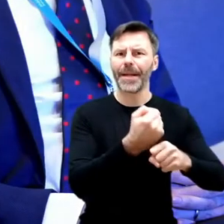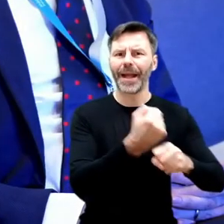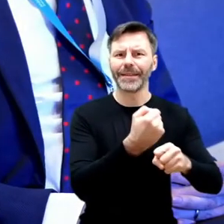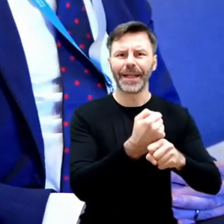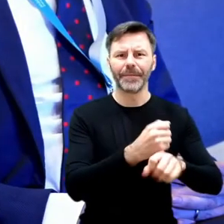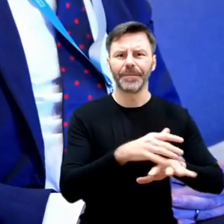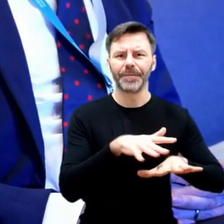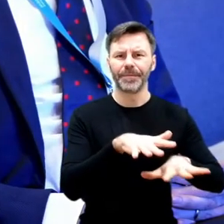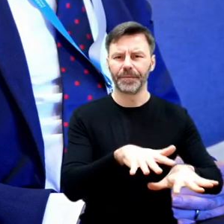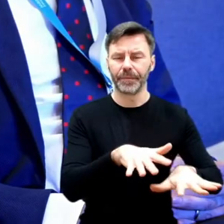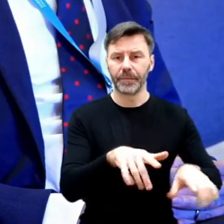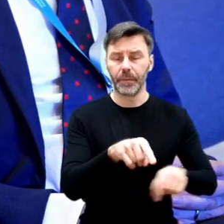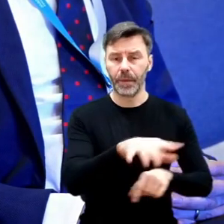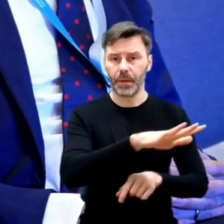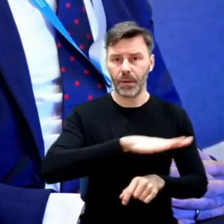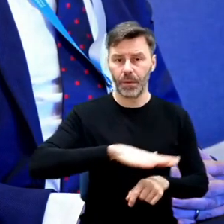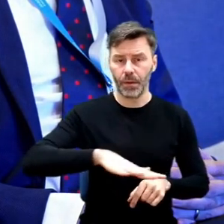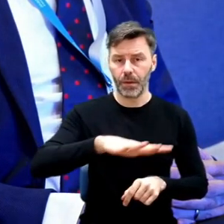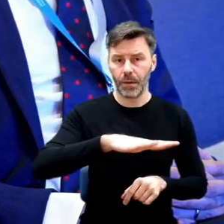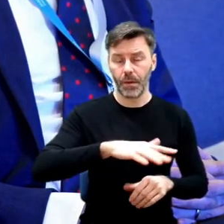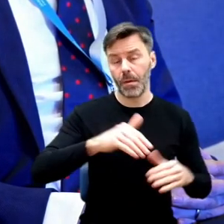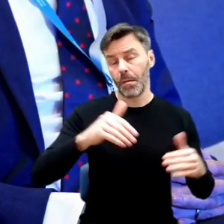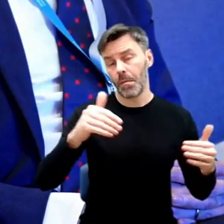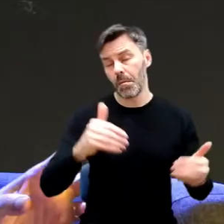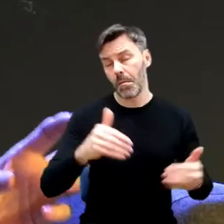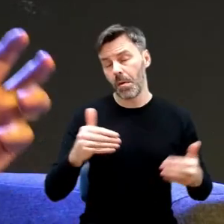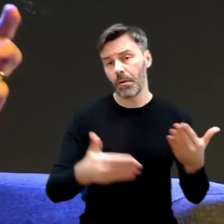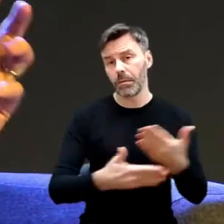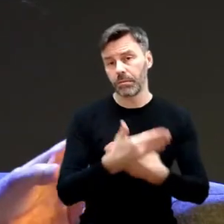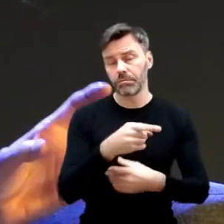stać się rynkiem pracy zdalnej,